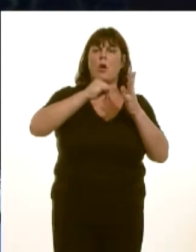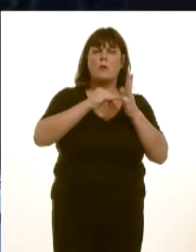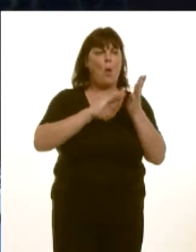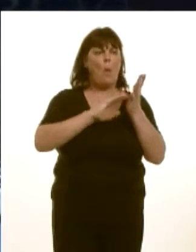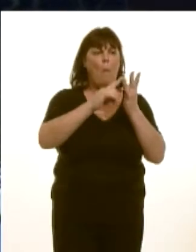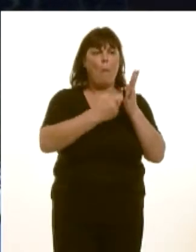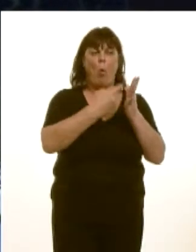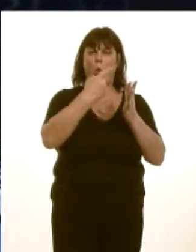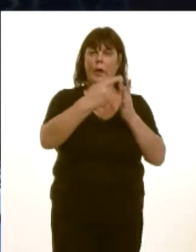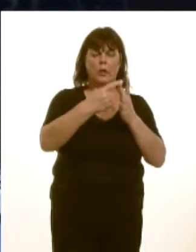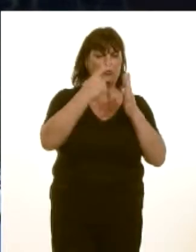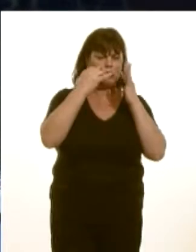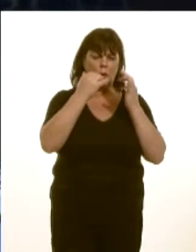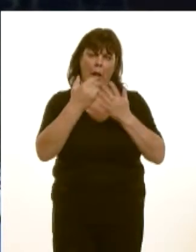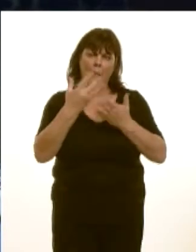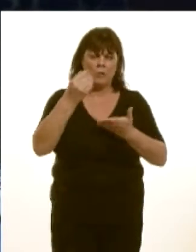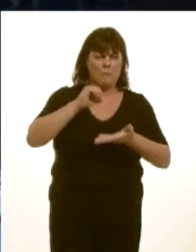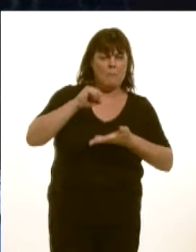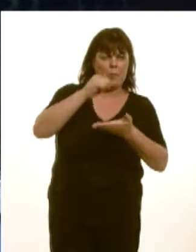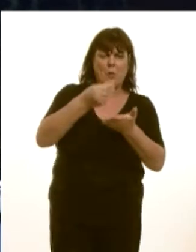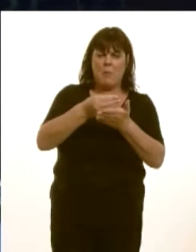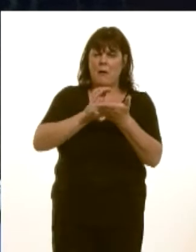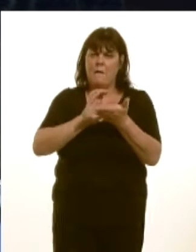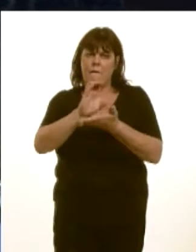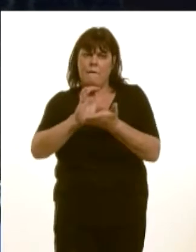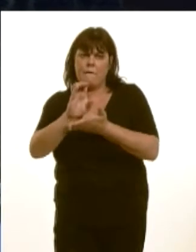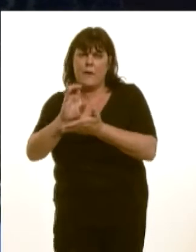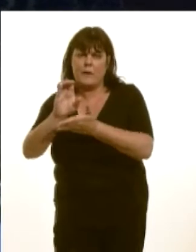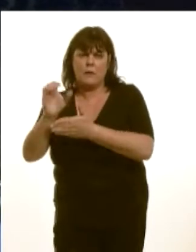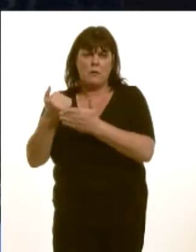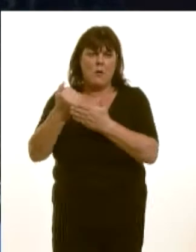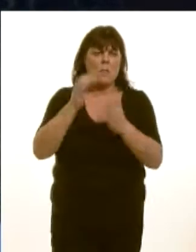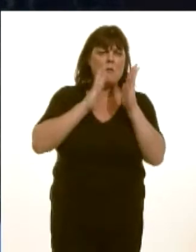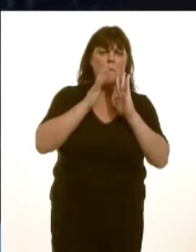Pam ydych chi, fel Llywodraeth, yn torri’r rhaglenni prentisiaethau fel hyn pan ydym